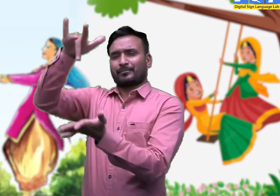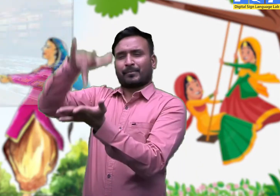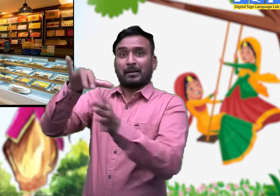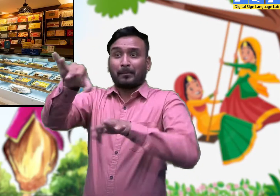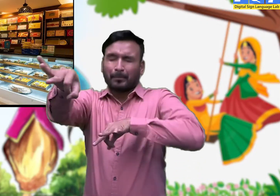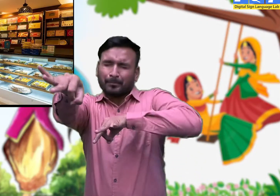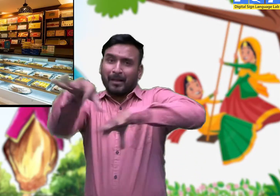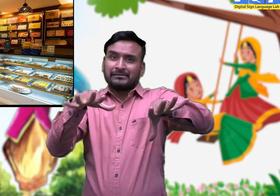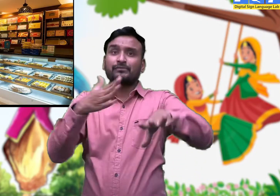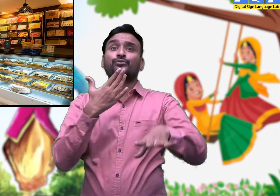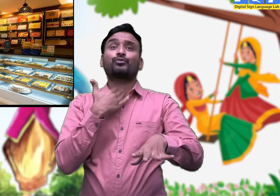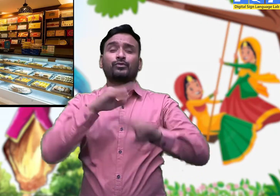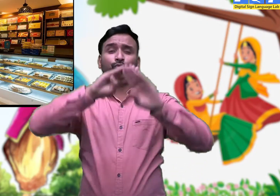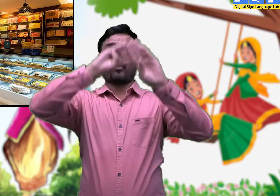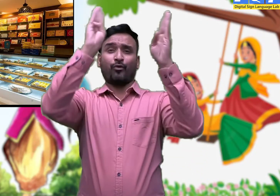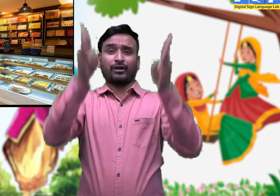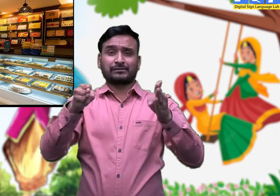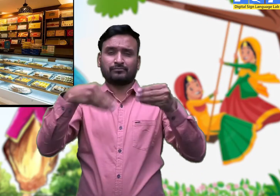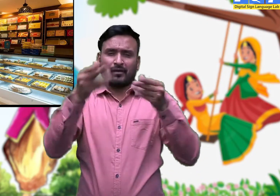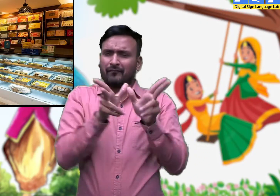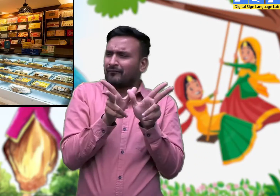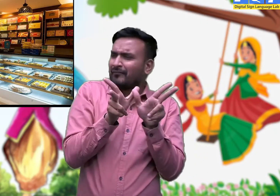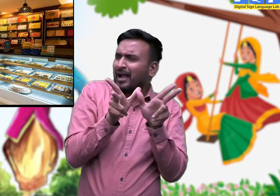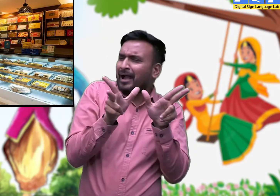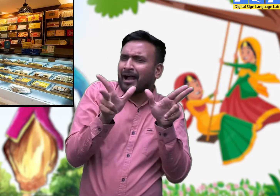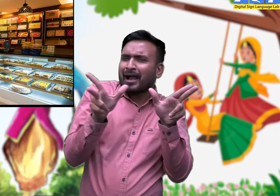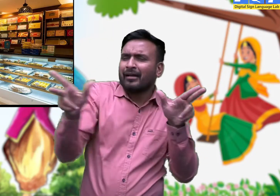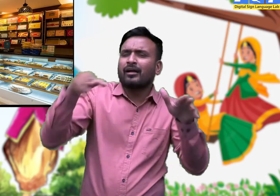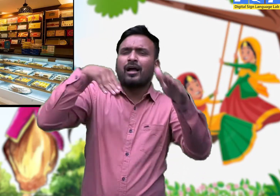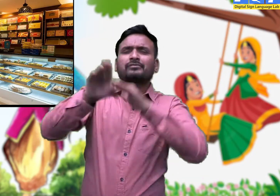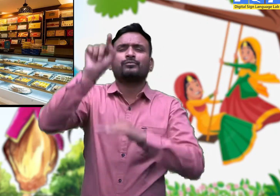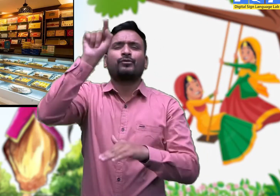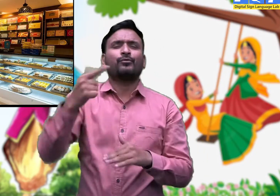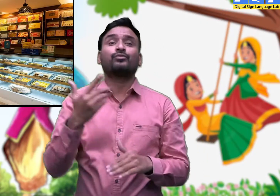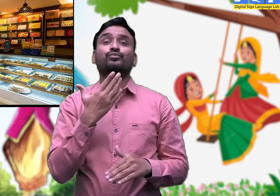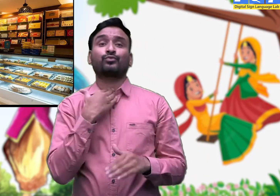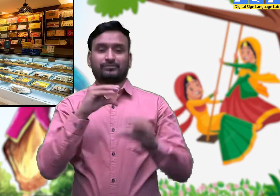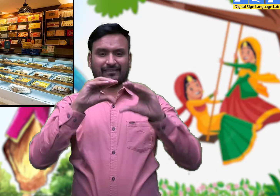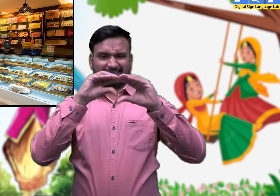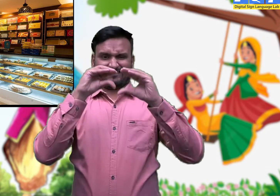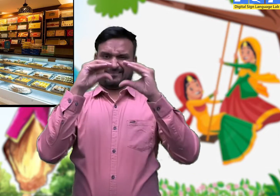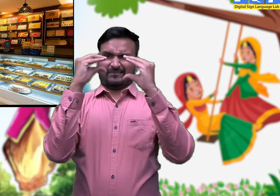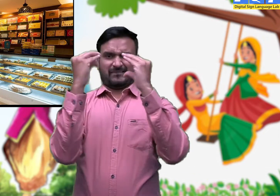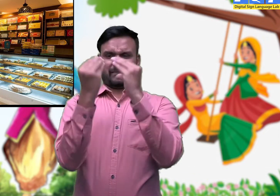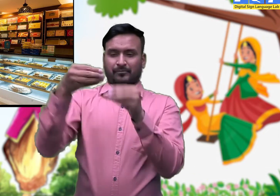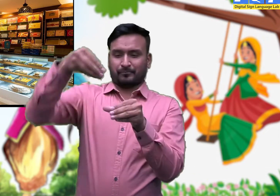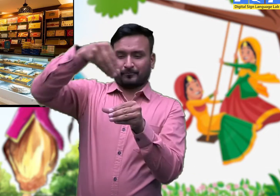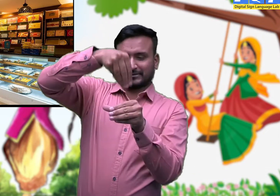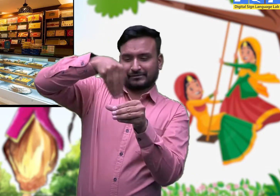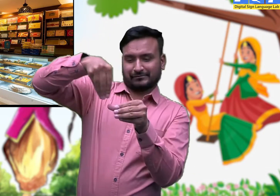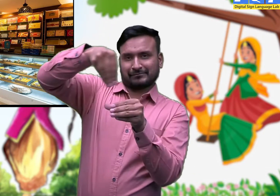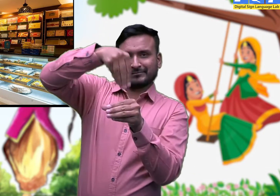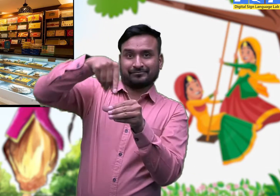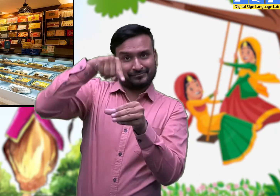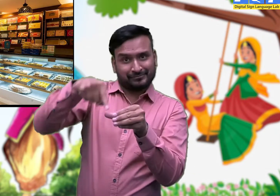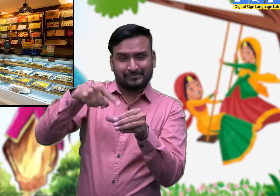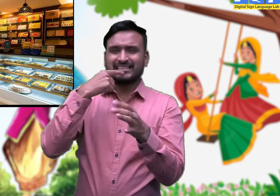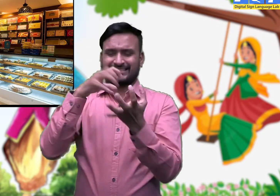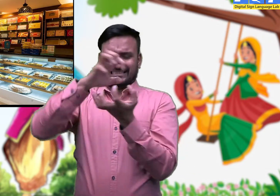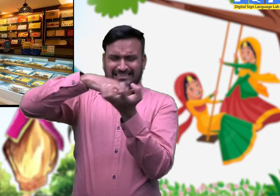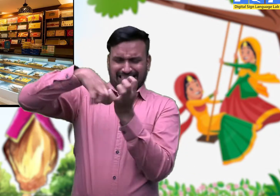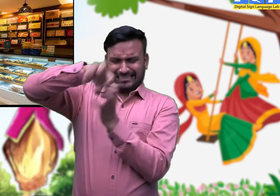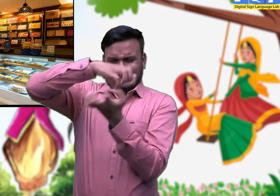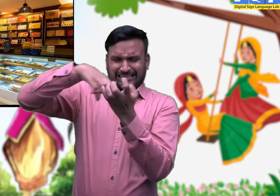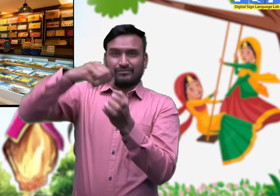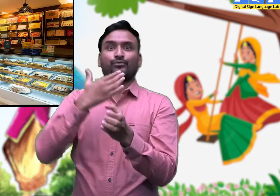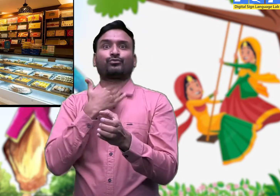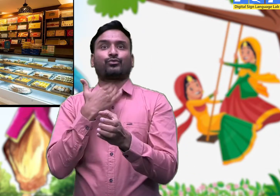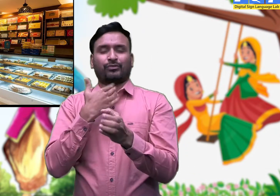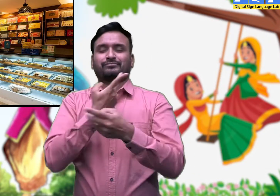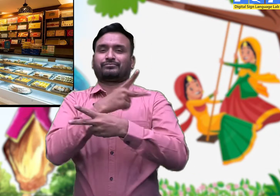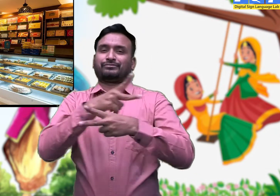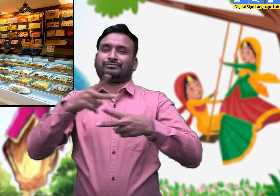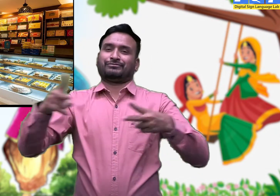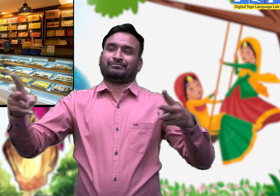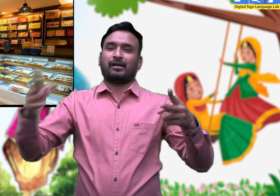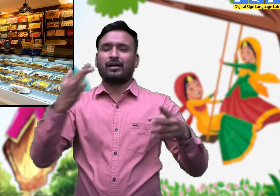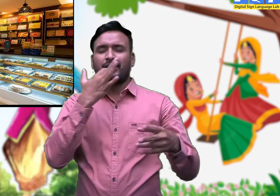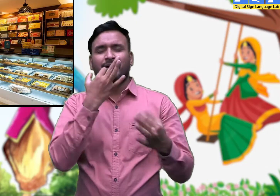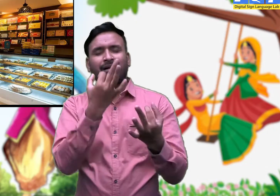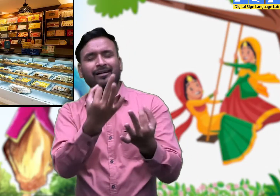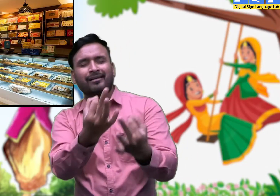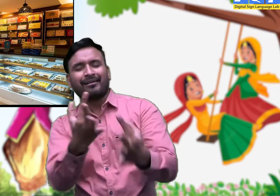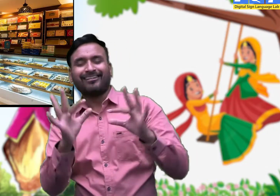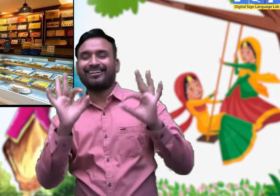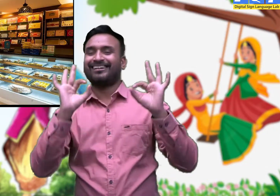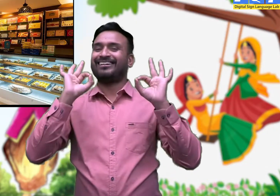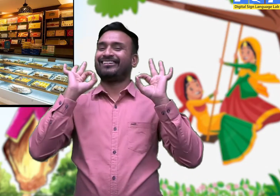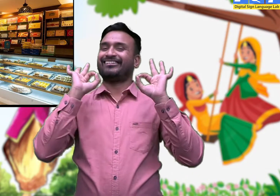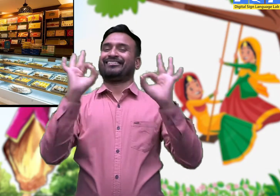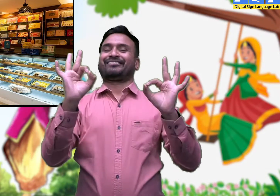इस त्योहार पर घेवर, फेनी आदि मिठाइयाँ बाजार में विशेष रूप से दिखाई देती हैं।